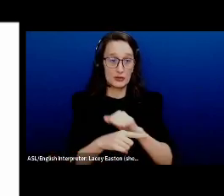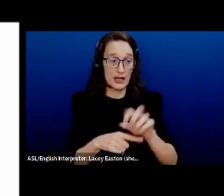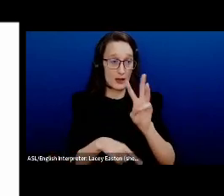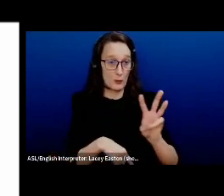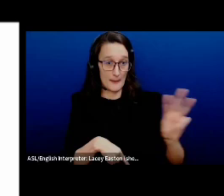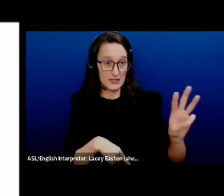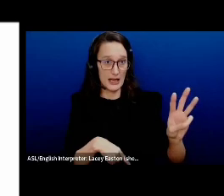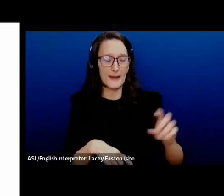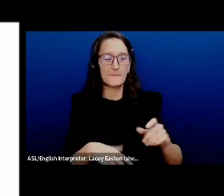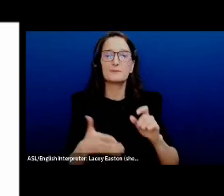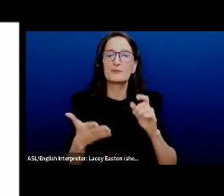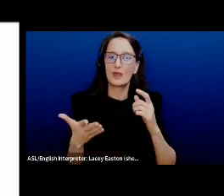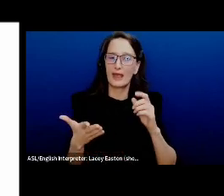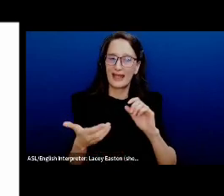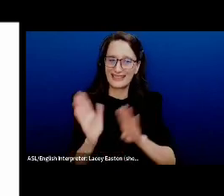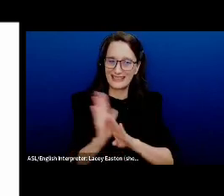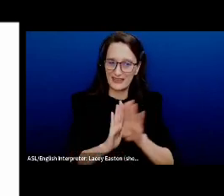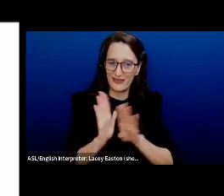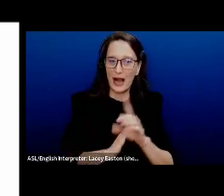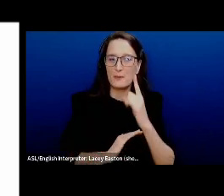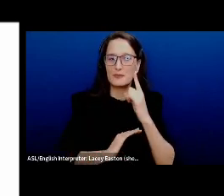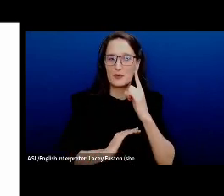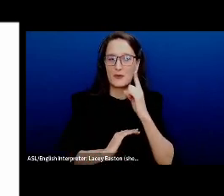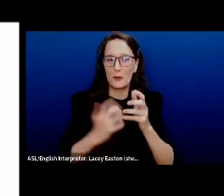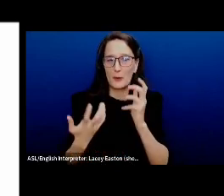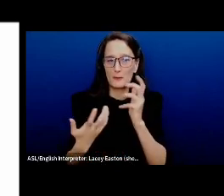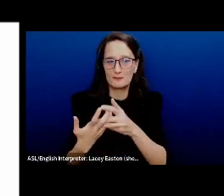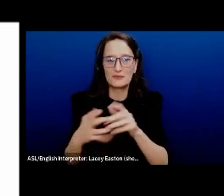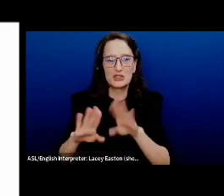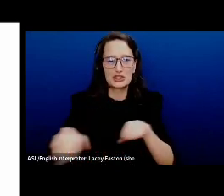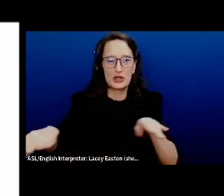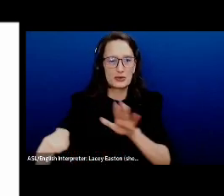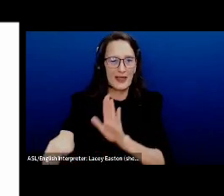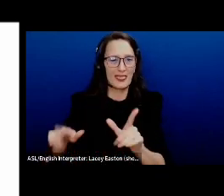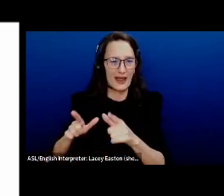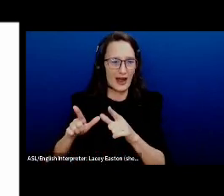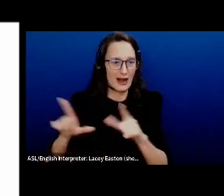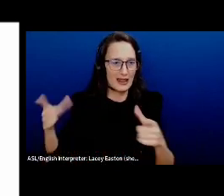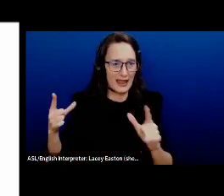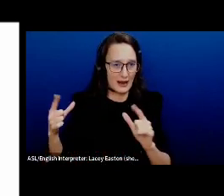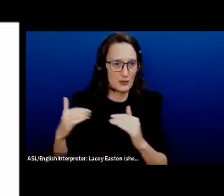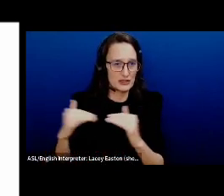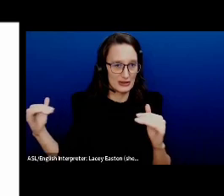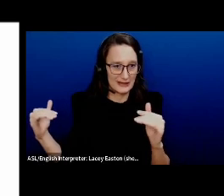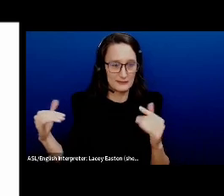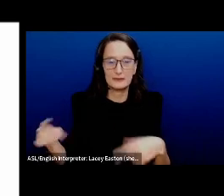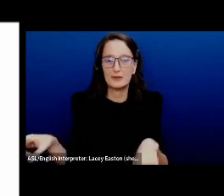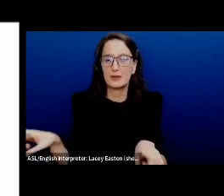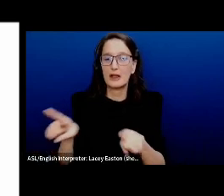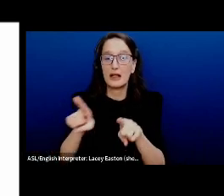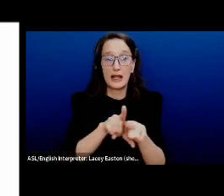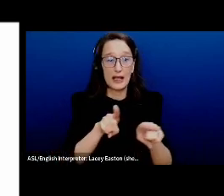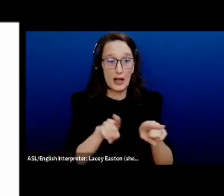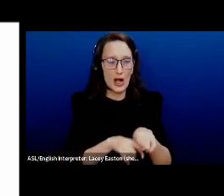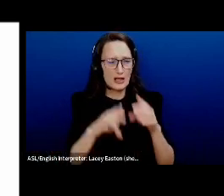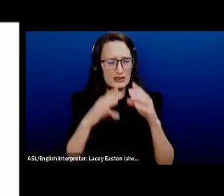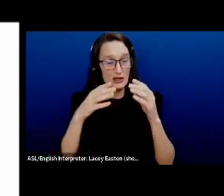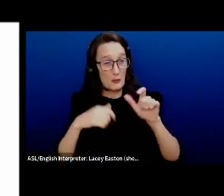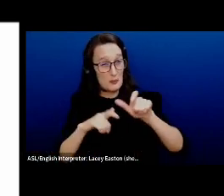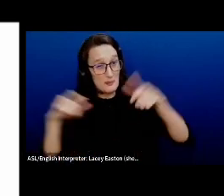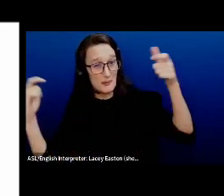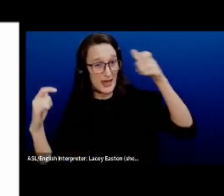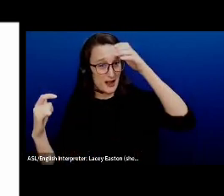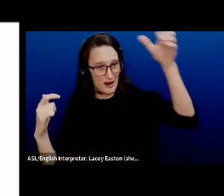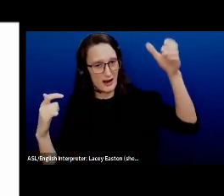pensando en los niños, por lo que el lenguaje está a su nivel. Además, desglosa los conceptos principales en